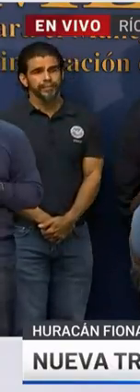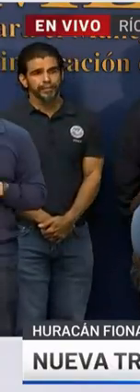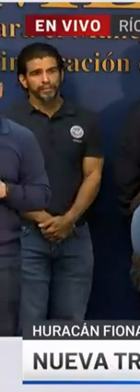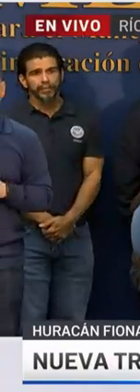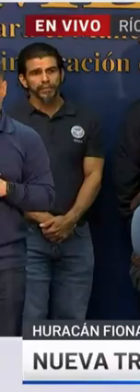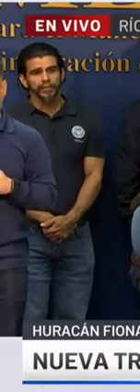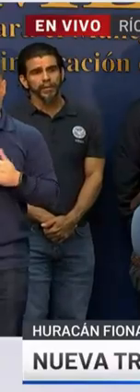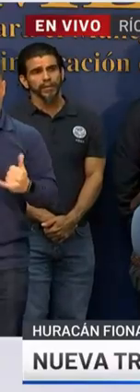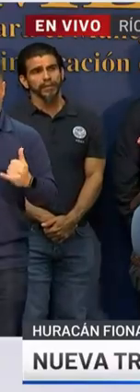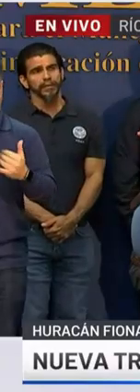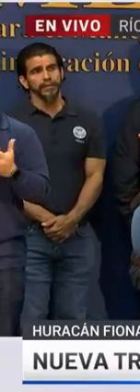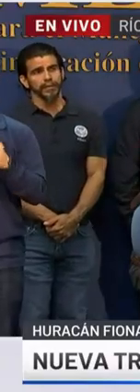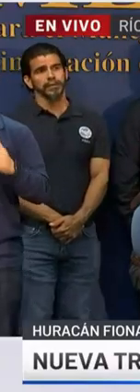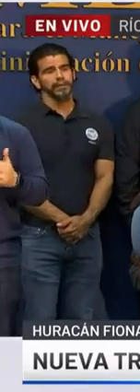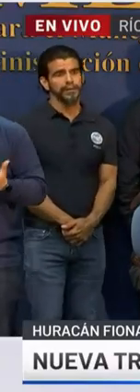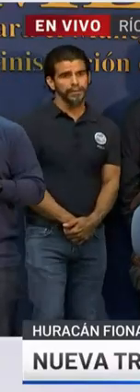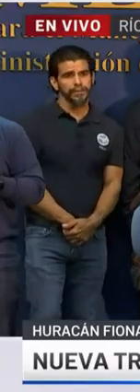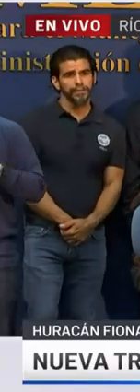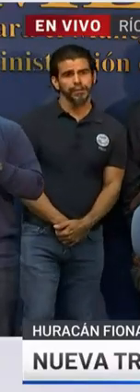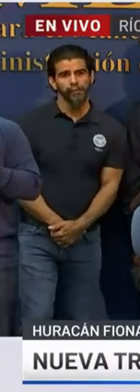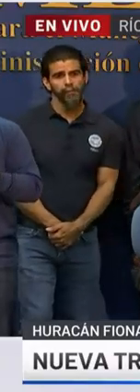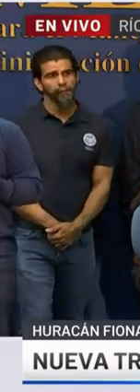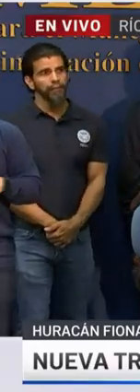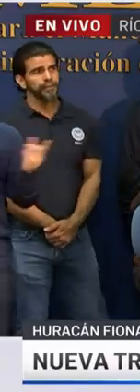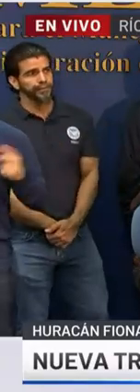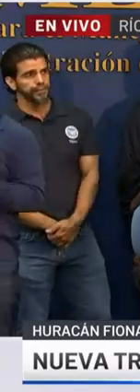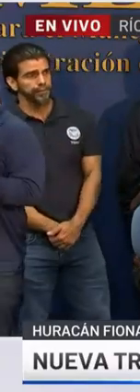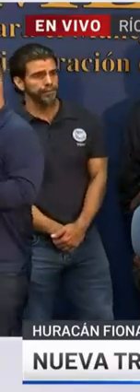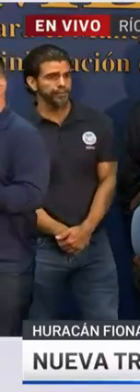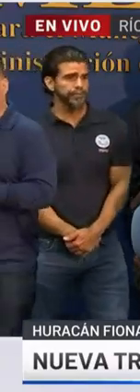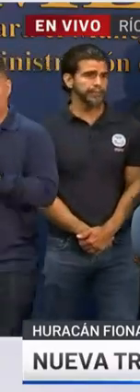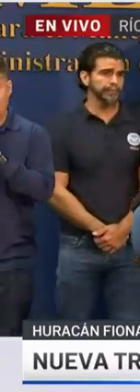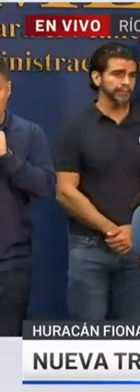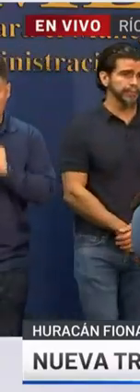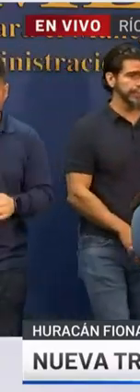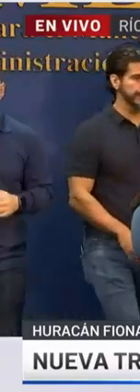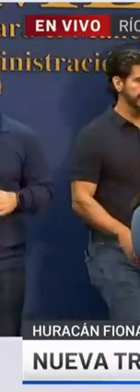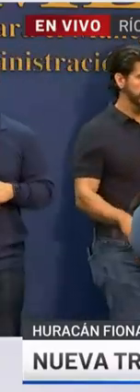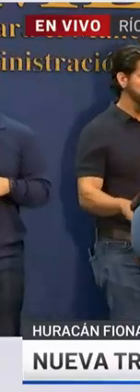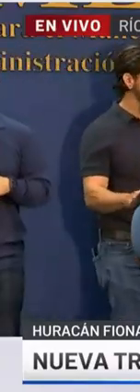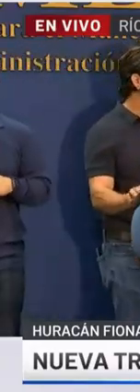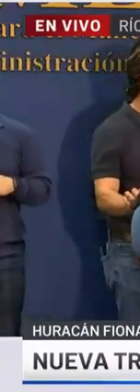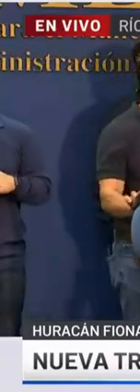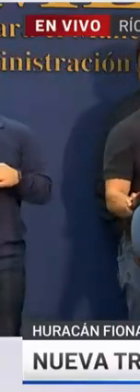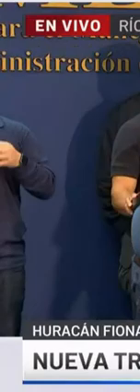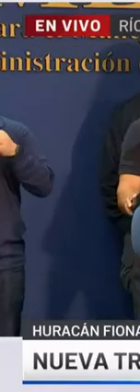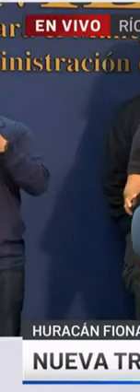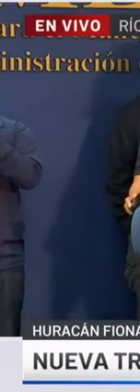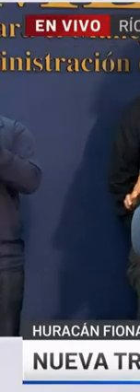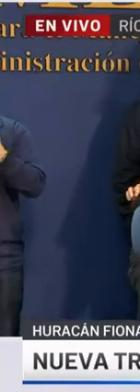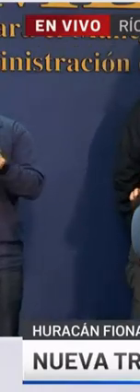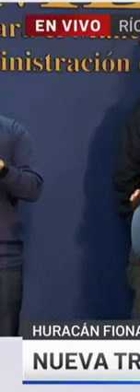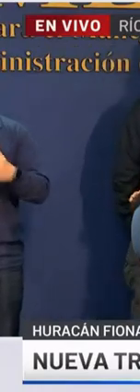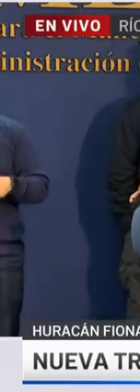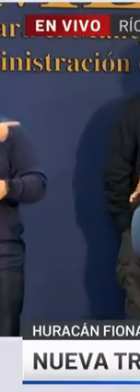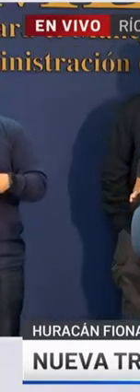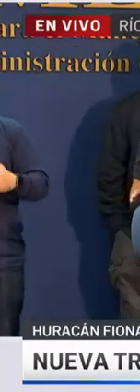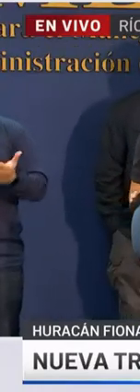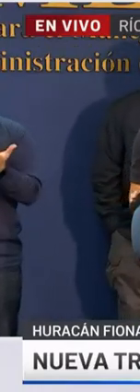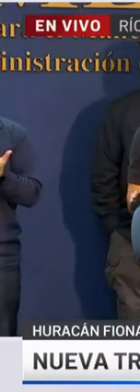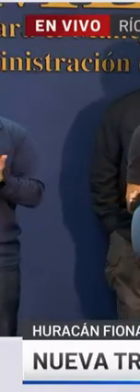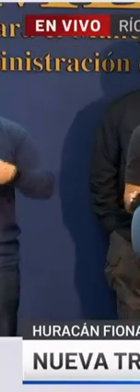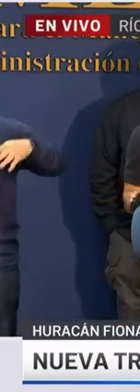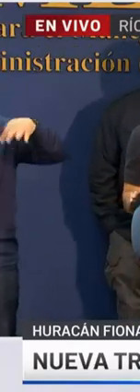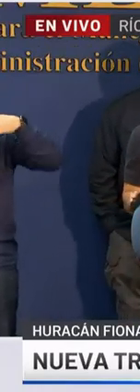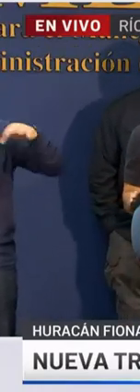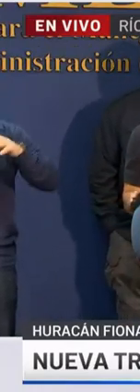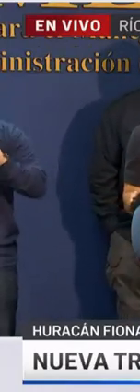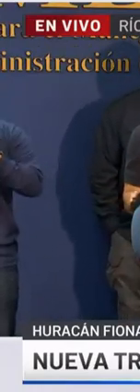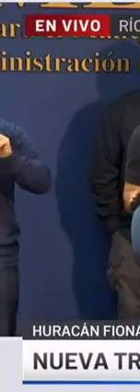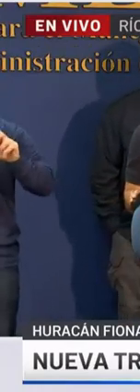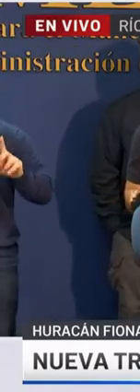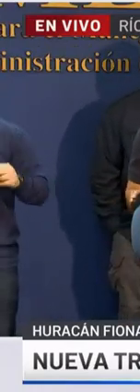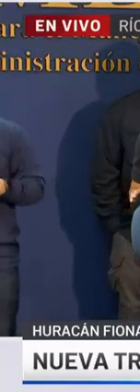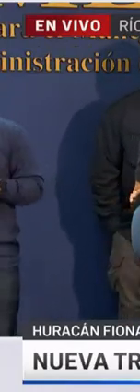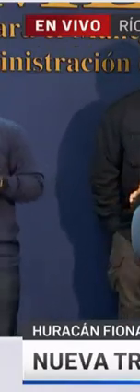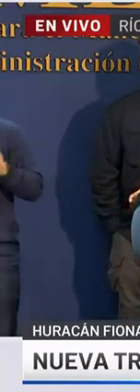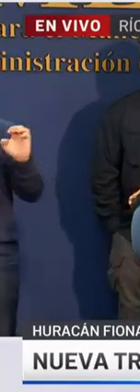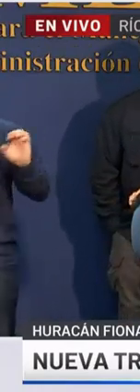SOSTENIDOS, ES UN HURACÁN AHORA.